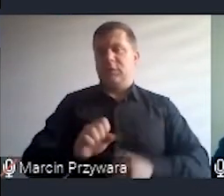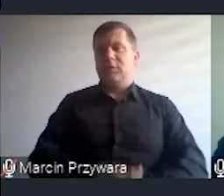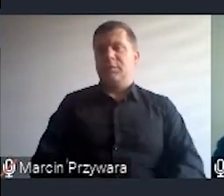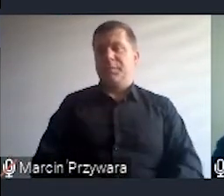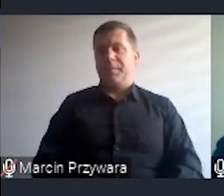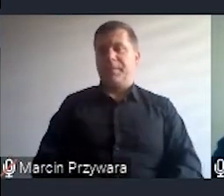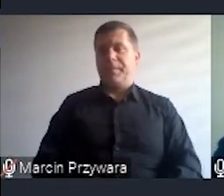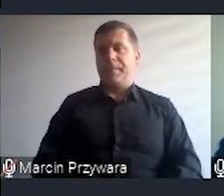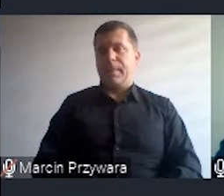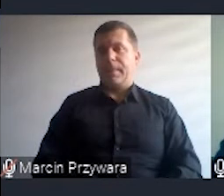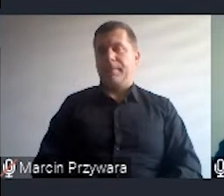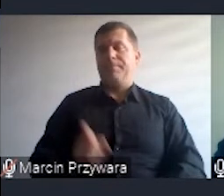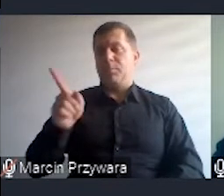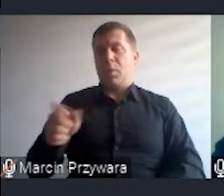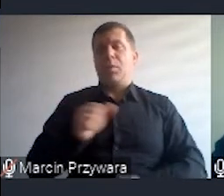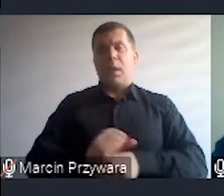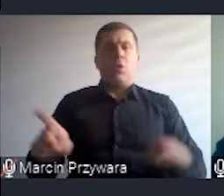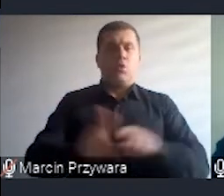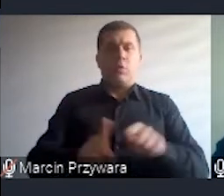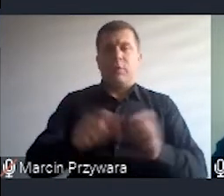I to byłby również taki środek wspomagający,